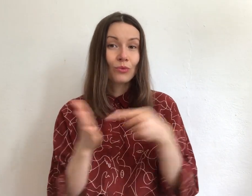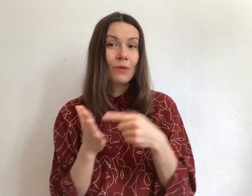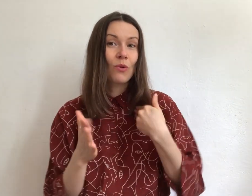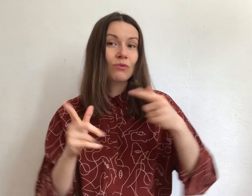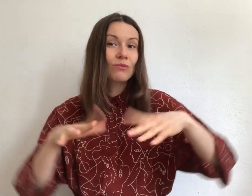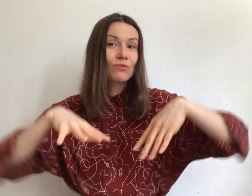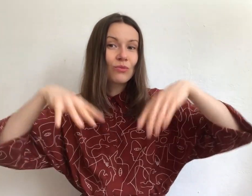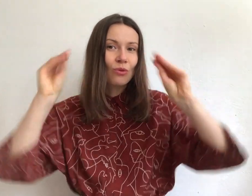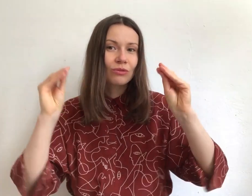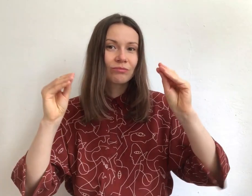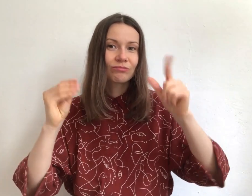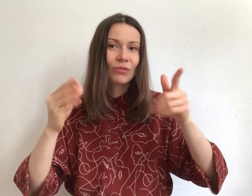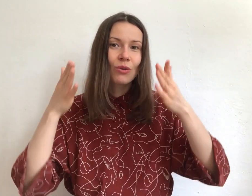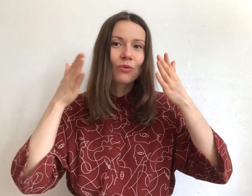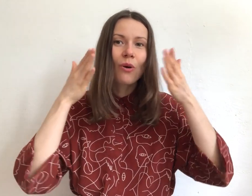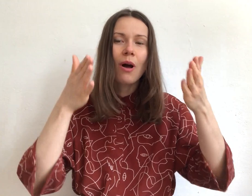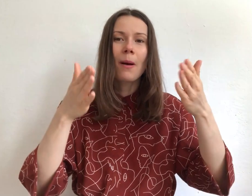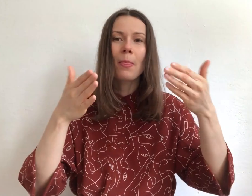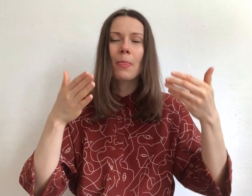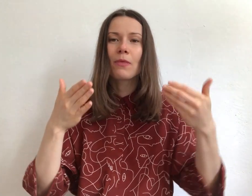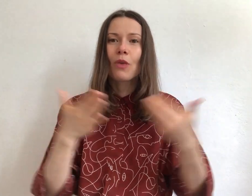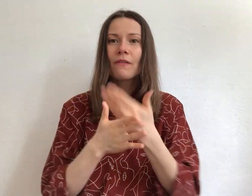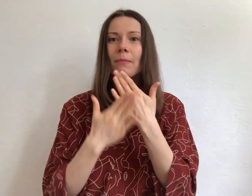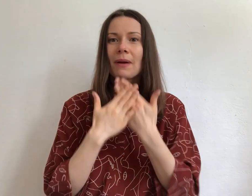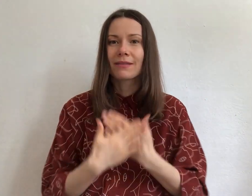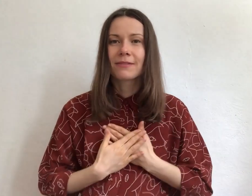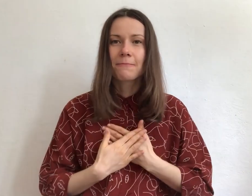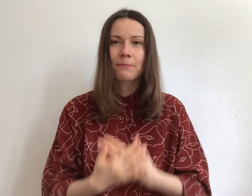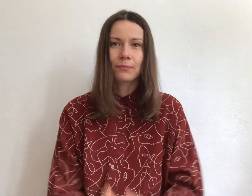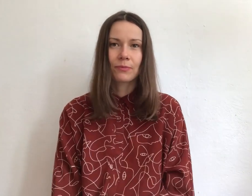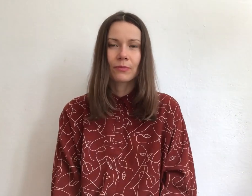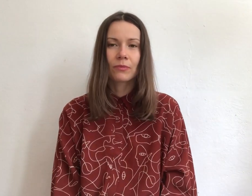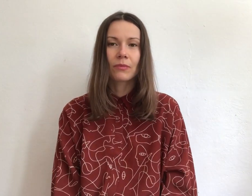Była dla niej początek drogi ku nowej pasji.